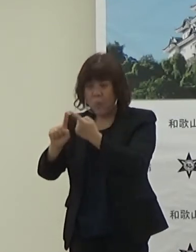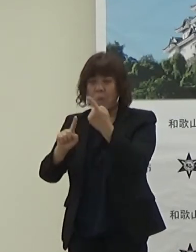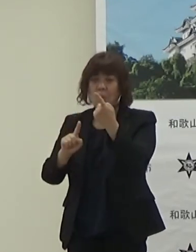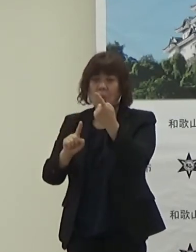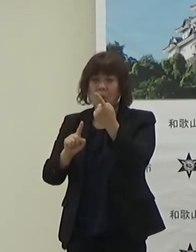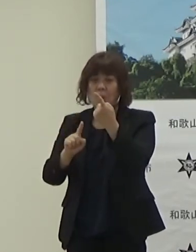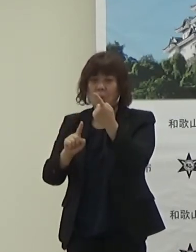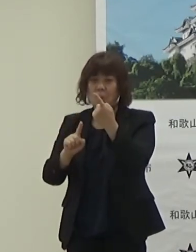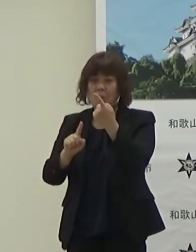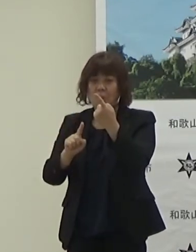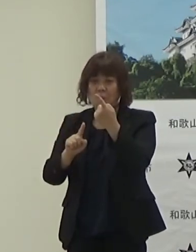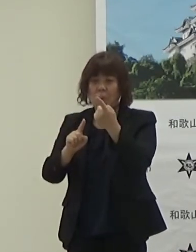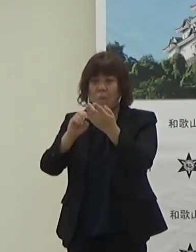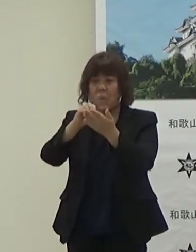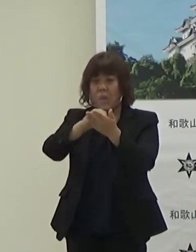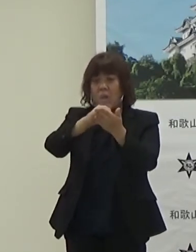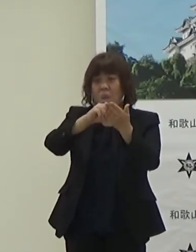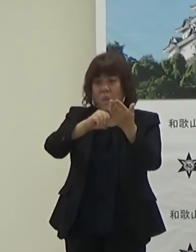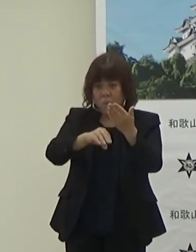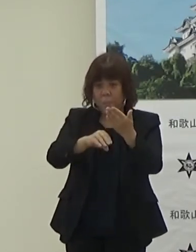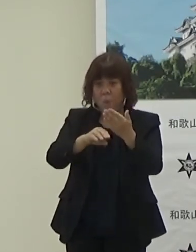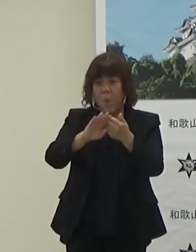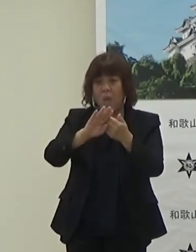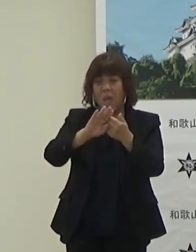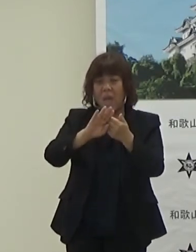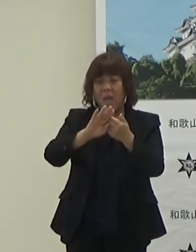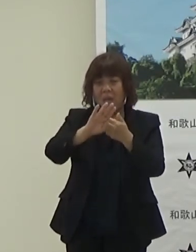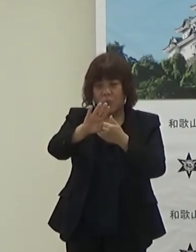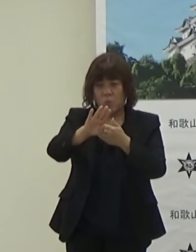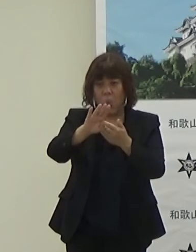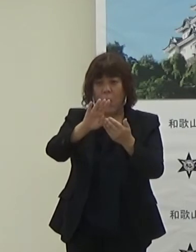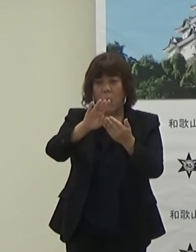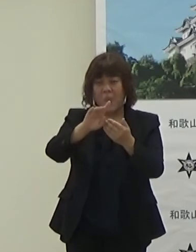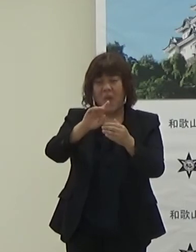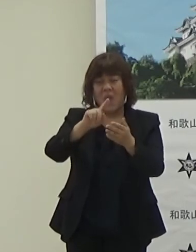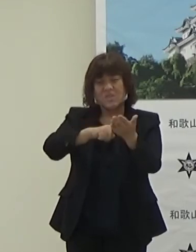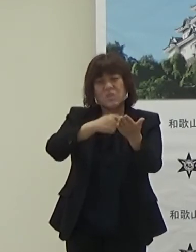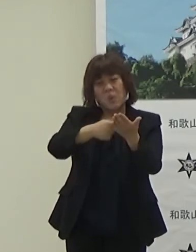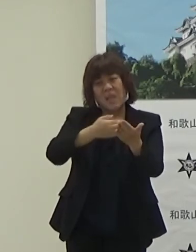してもですね、後の処理ができるようなっていうところはですね県の方でしっかり